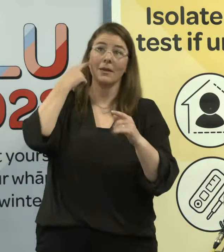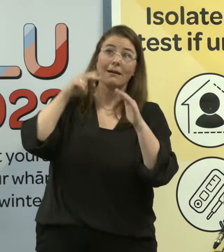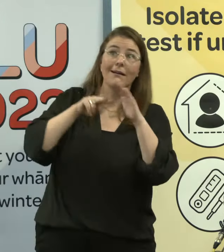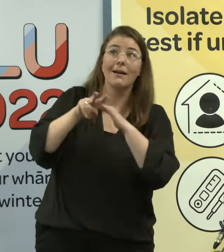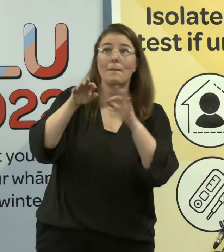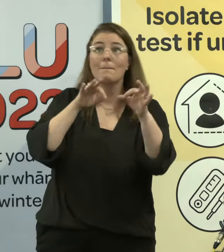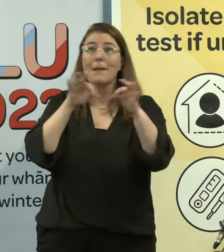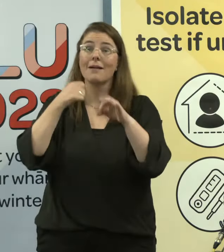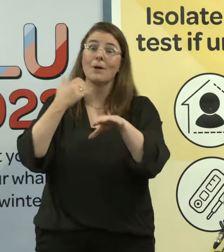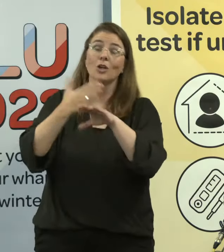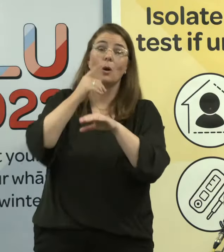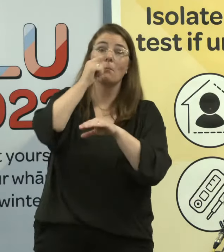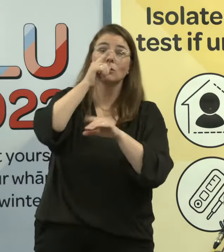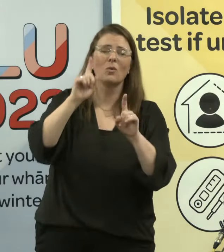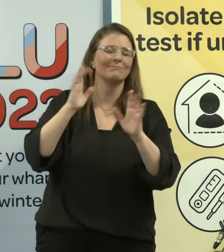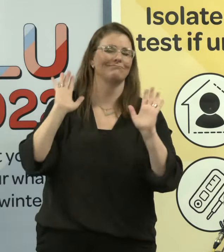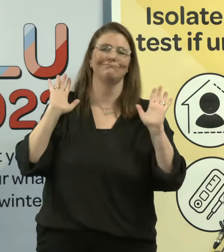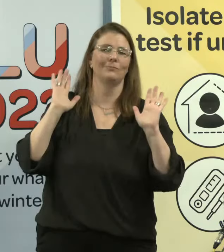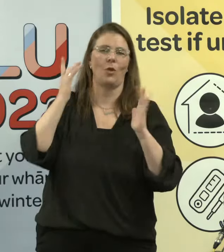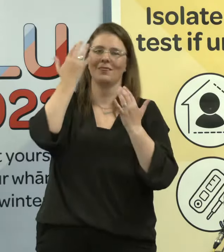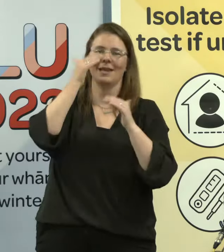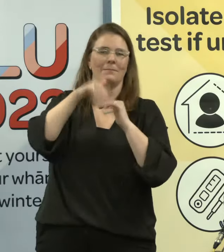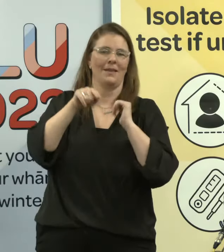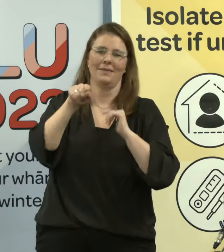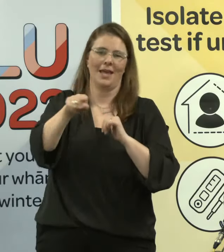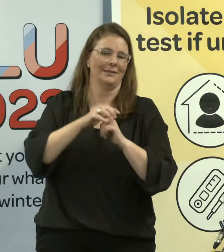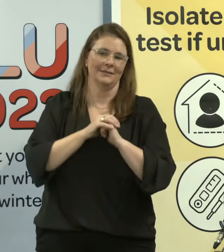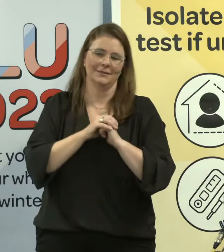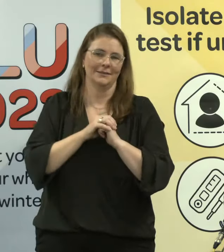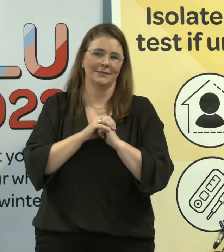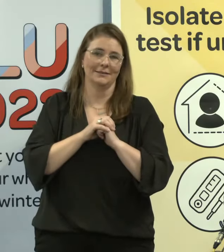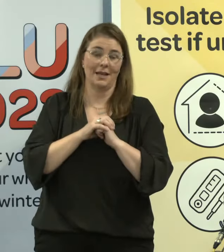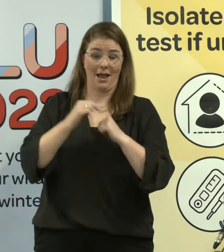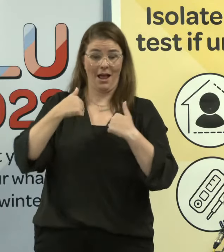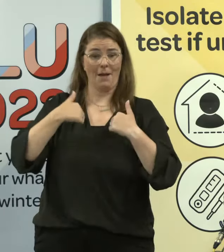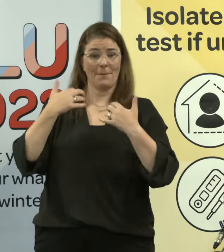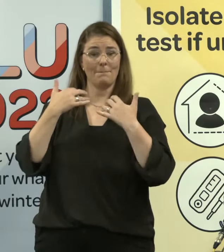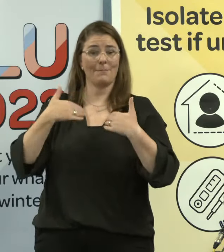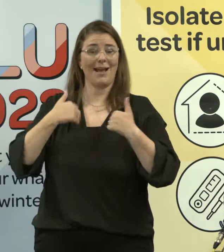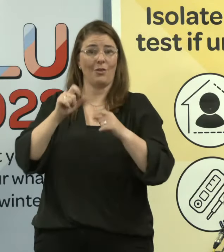Kei te whakaaro koe ki te